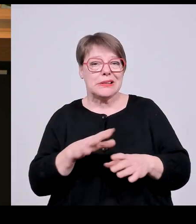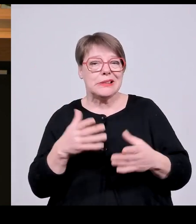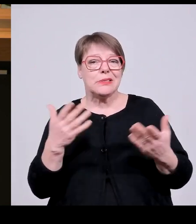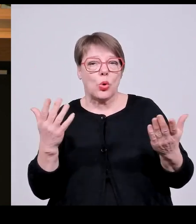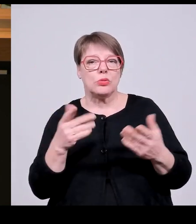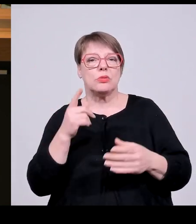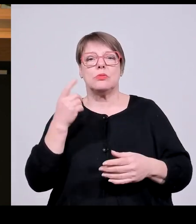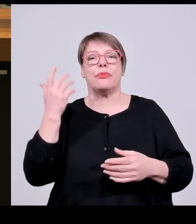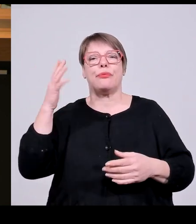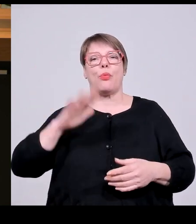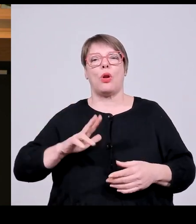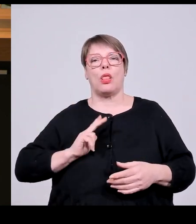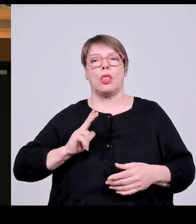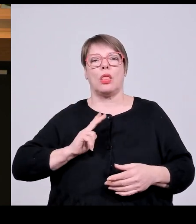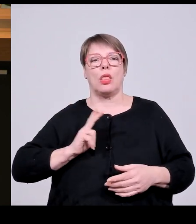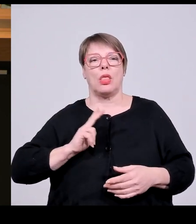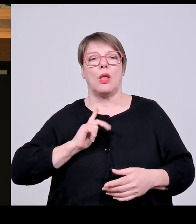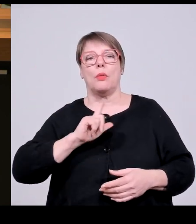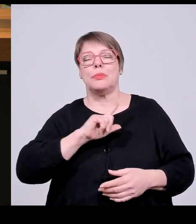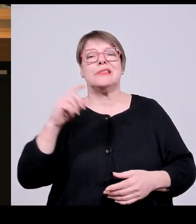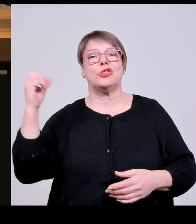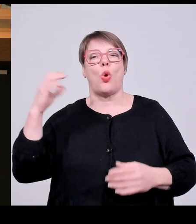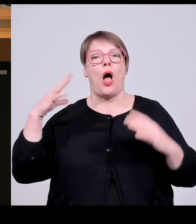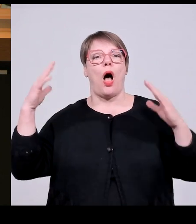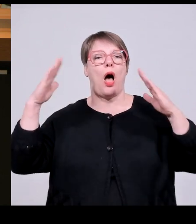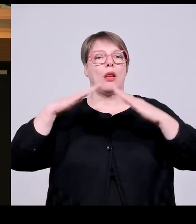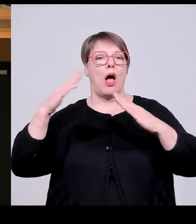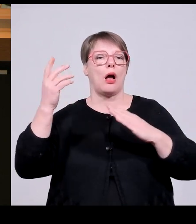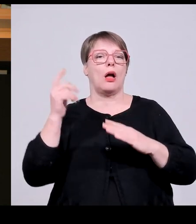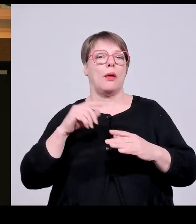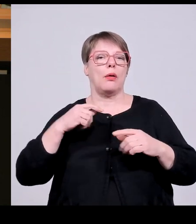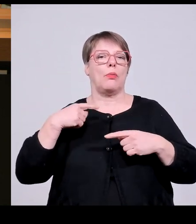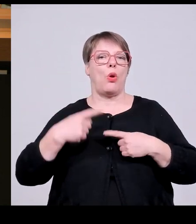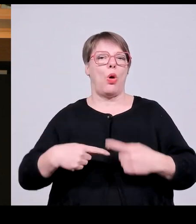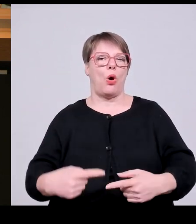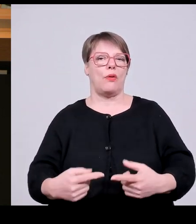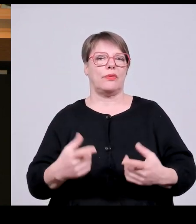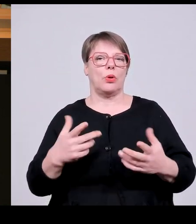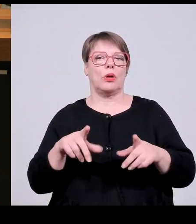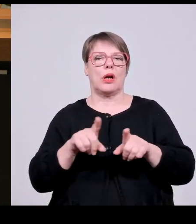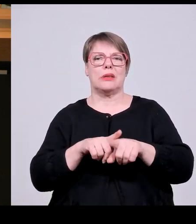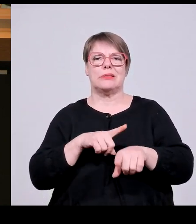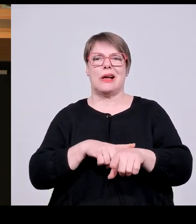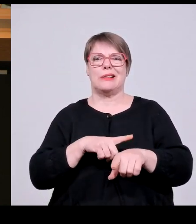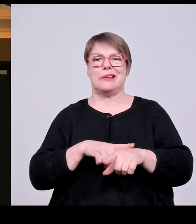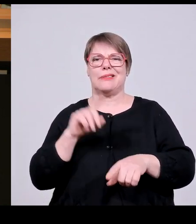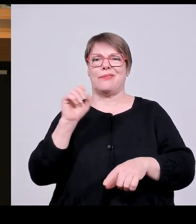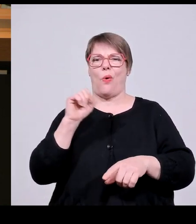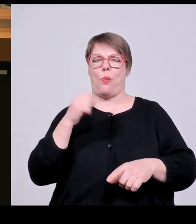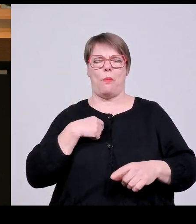liberale Finanzministerium hat die Umsatzsteuern abgeschafft (Beifall) für Solarpaneele, Speicher und Module